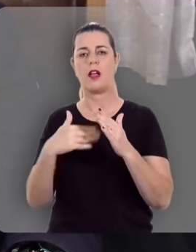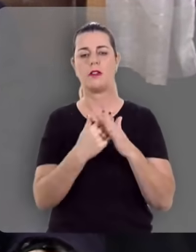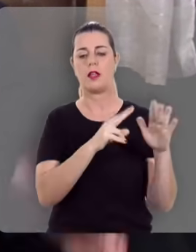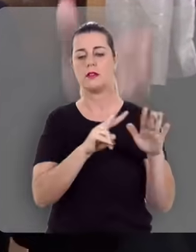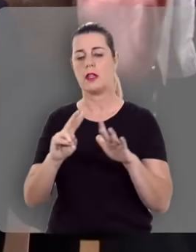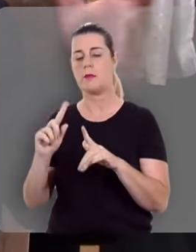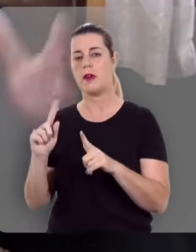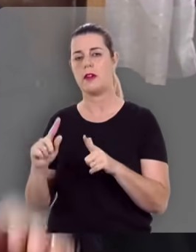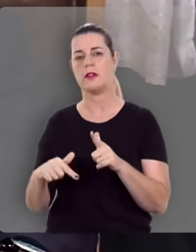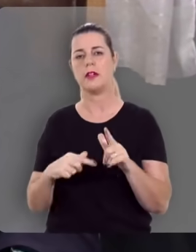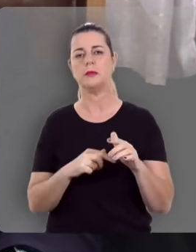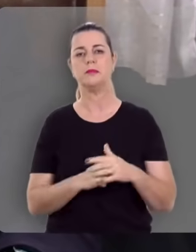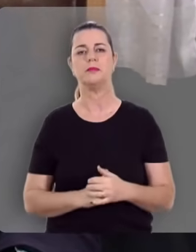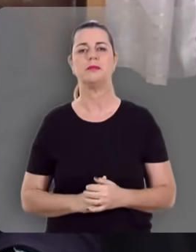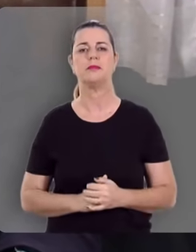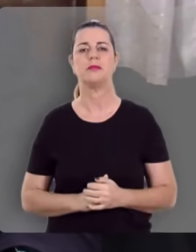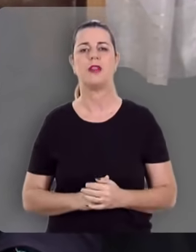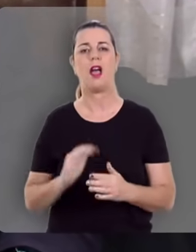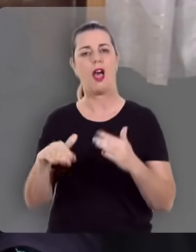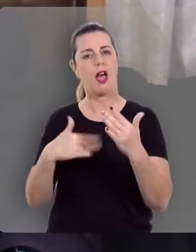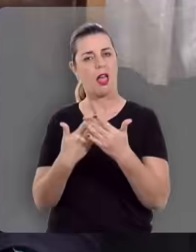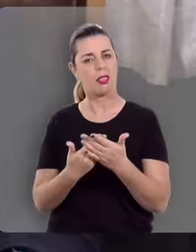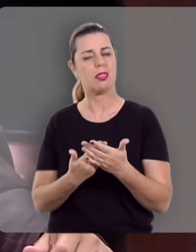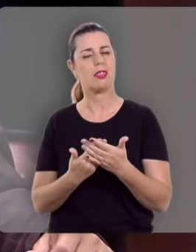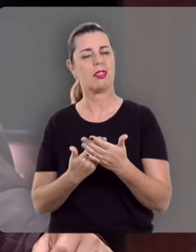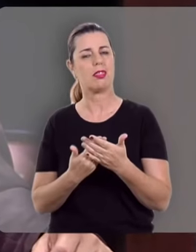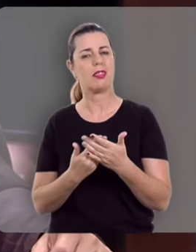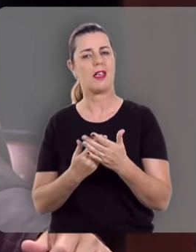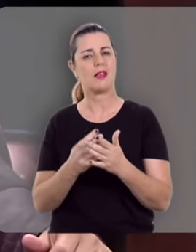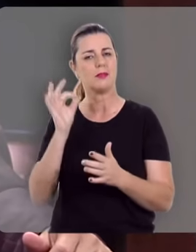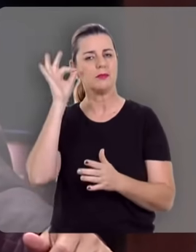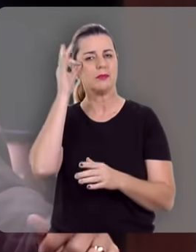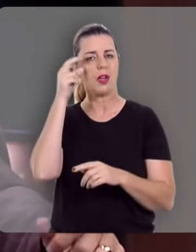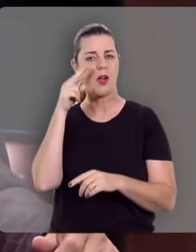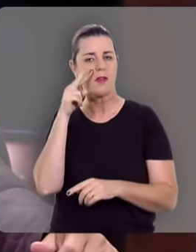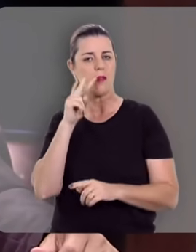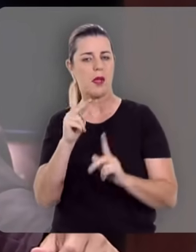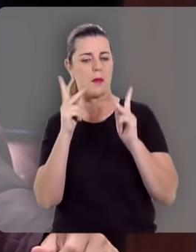sua vida e até semana que vem meu amado amigo Reverendo Rodrigo até semana que vem e daqui